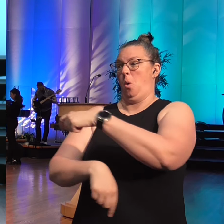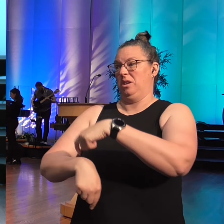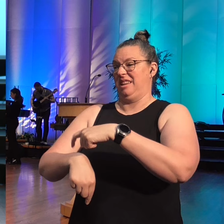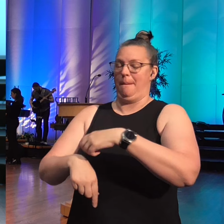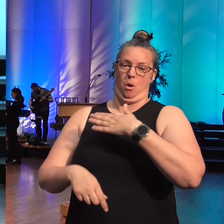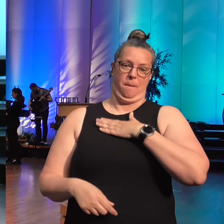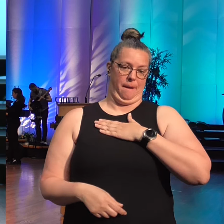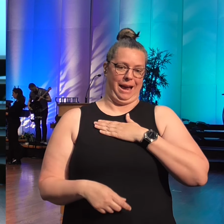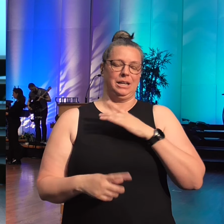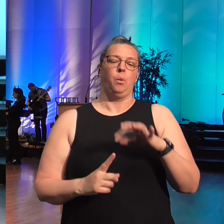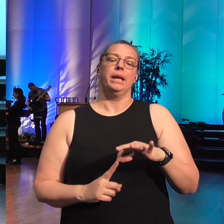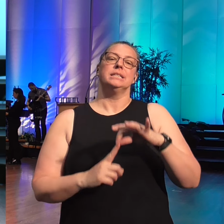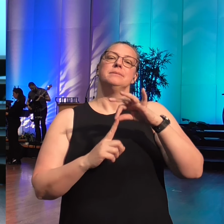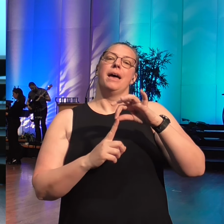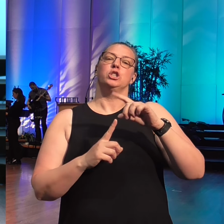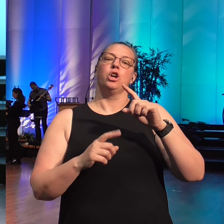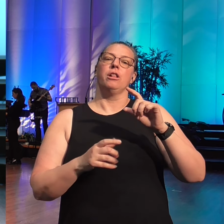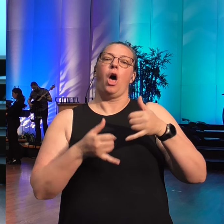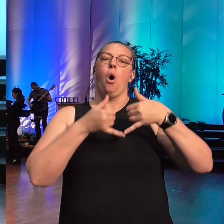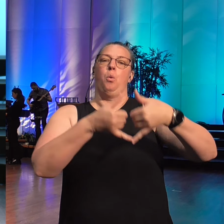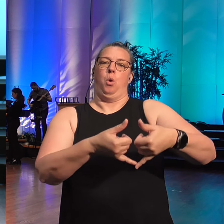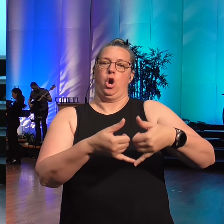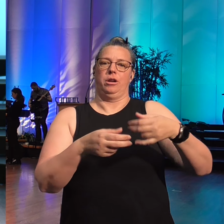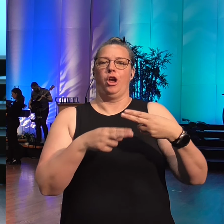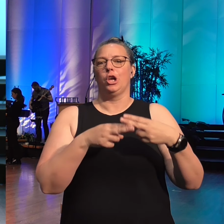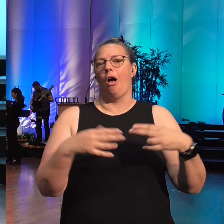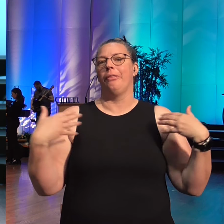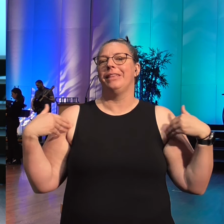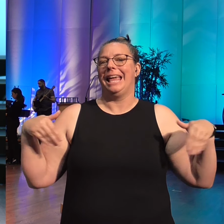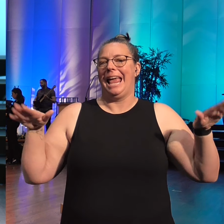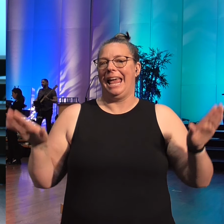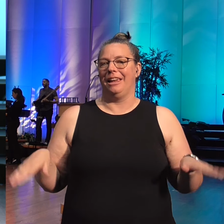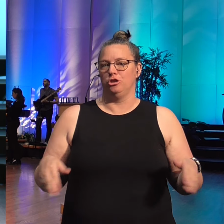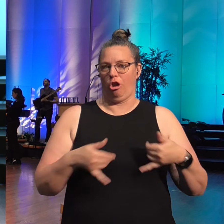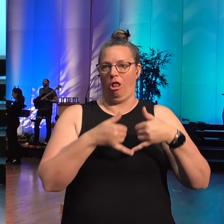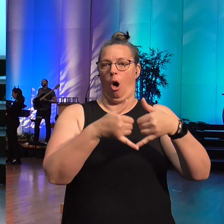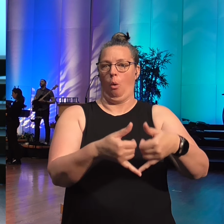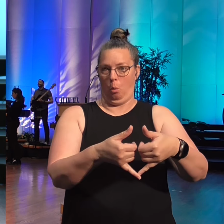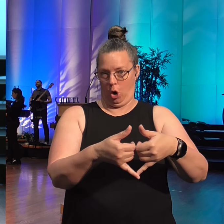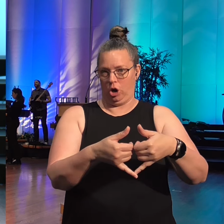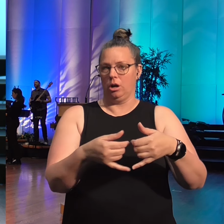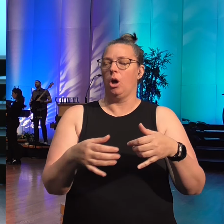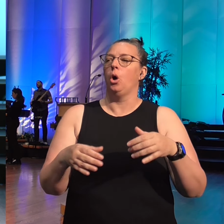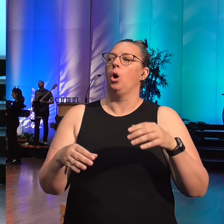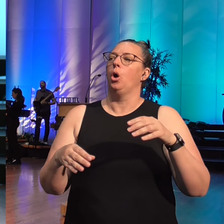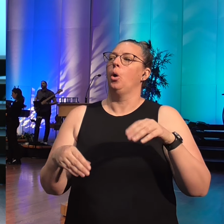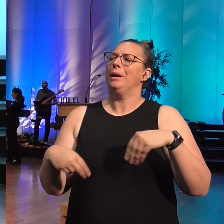uh se estableció un premio especial llamado Premio Ángel que se otorga generalmente cada